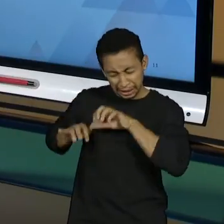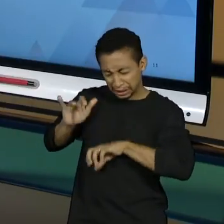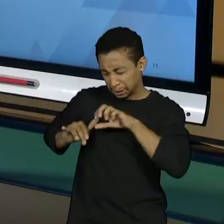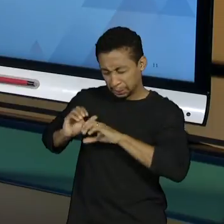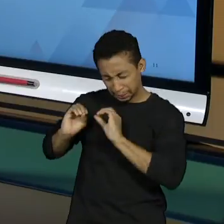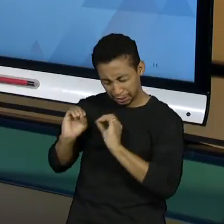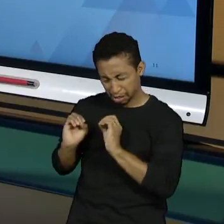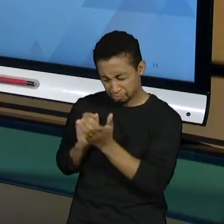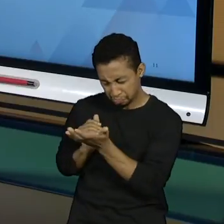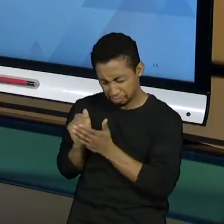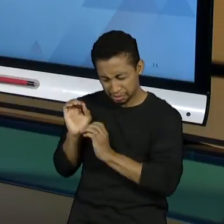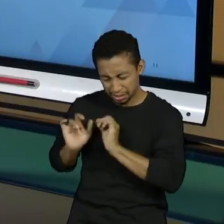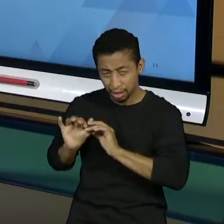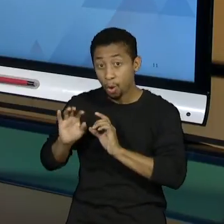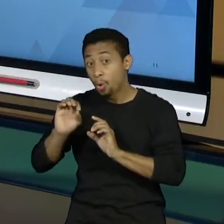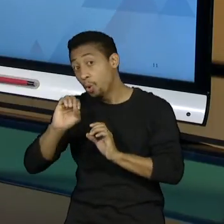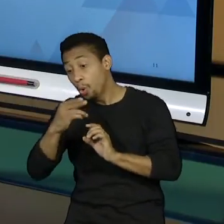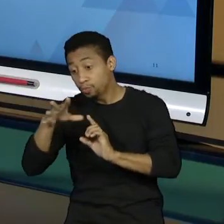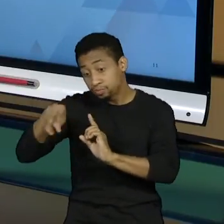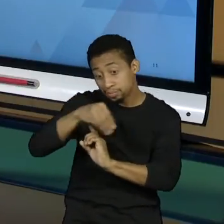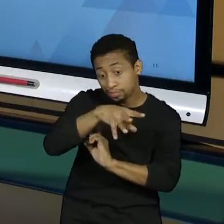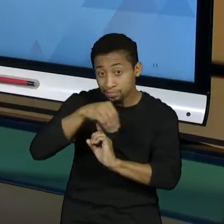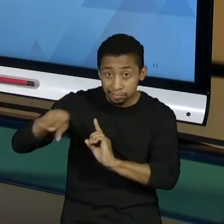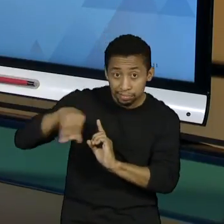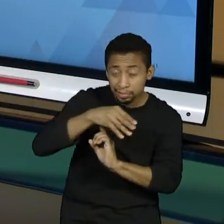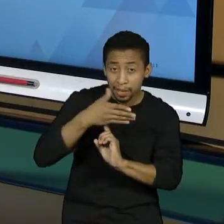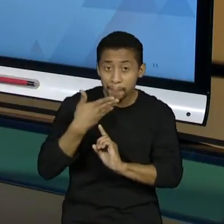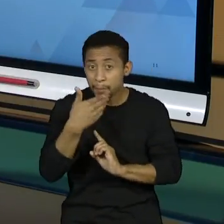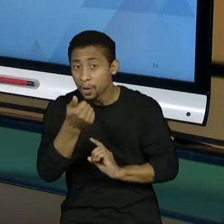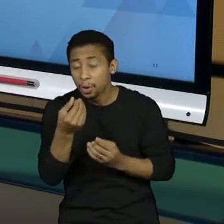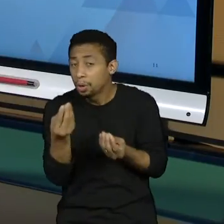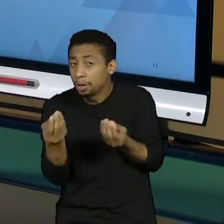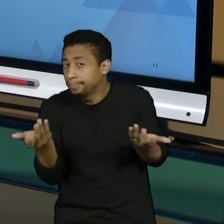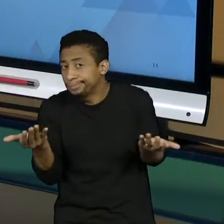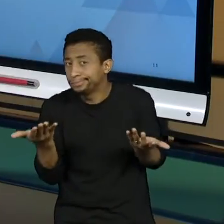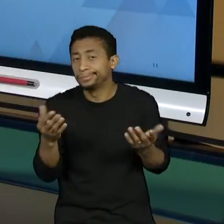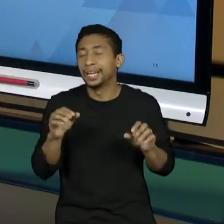INTEGRADO TUDO NÃO TERIA SIDO MELHOR? SERÁ QUE SE EU TIVESSE FEITO UMA MESCLA MAIS